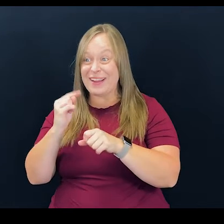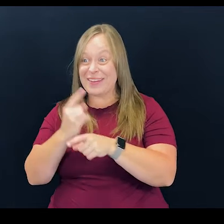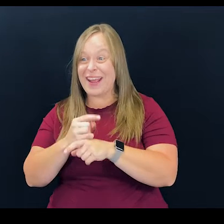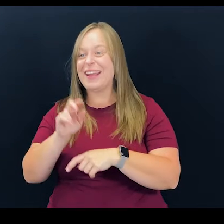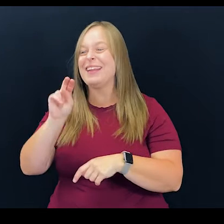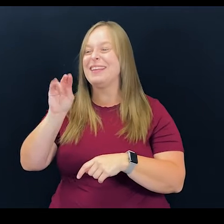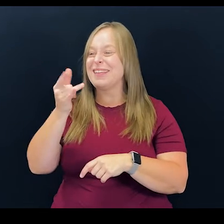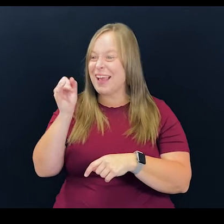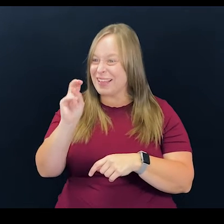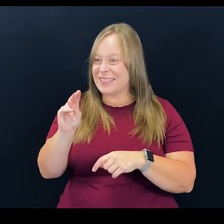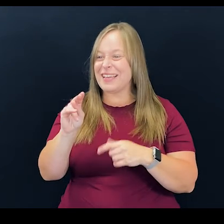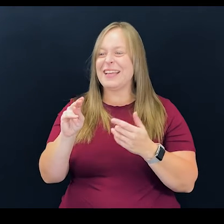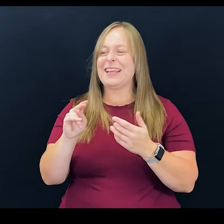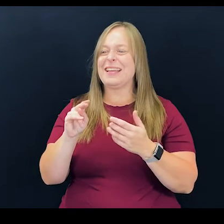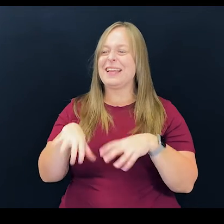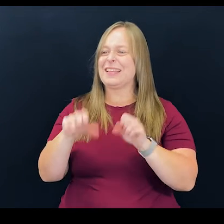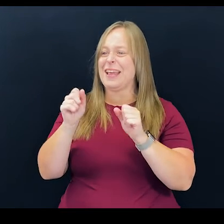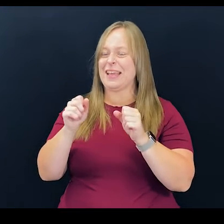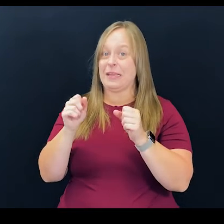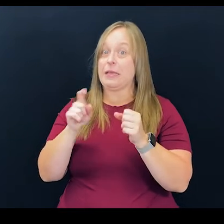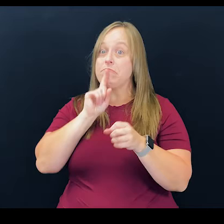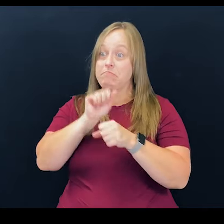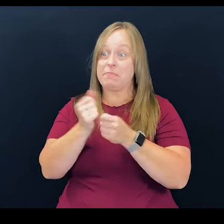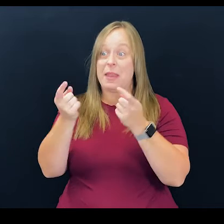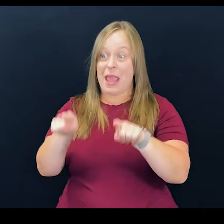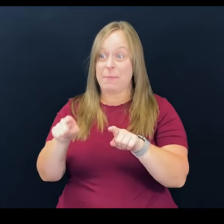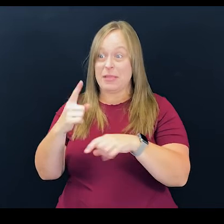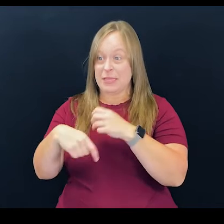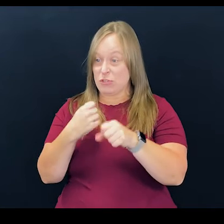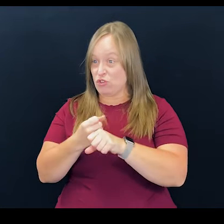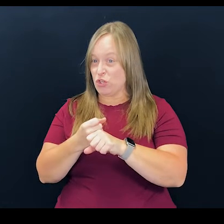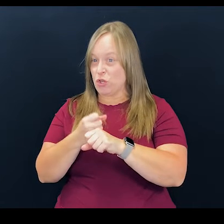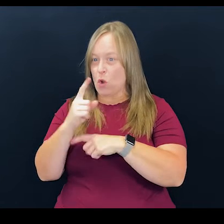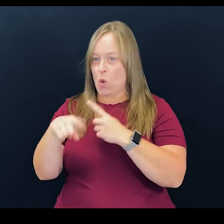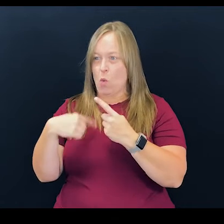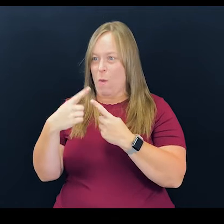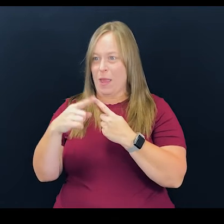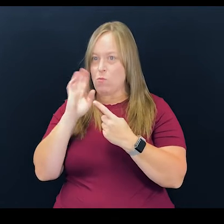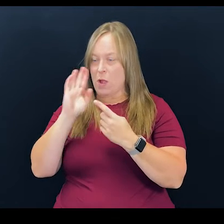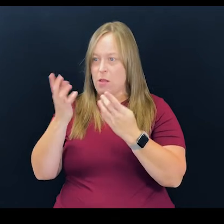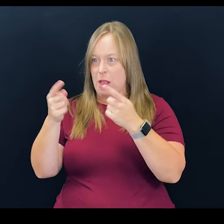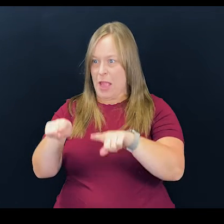Nelson, y si se lleva a cabo este año, ¿cuándo se llevará a cabo?